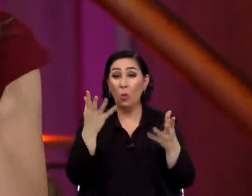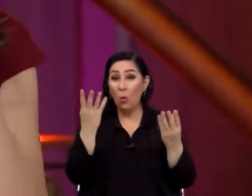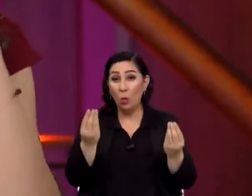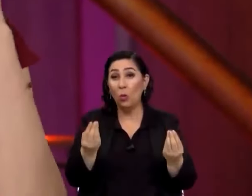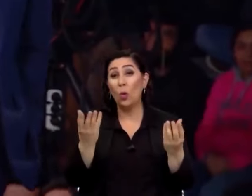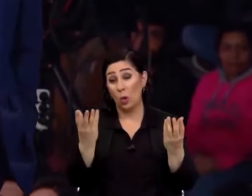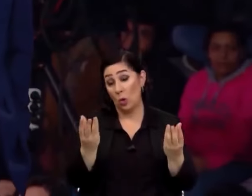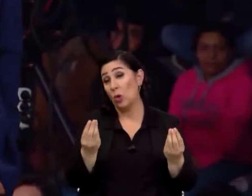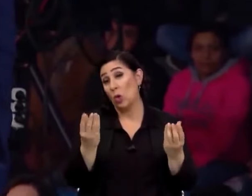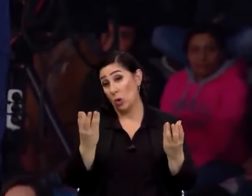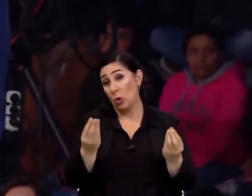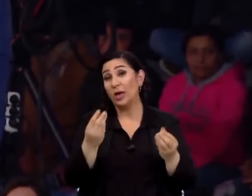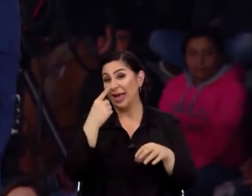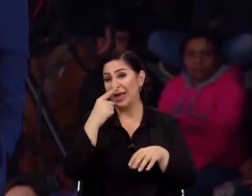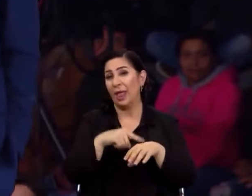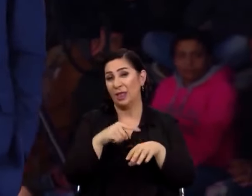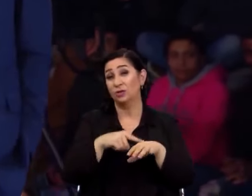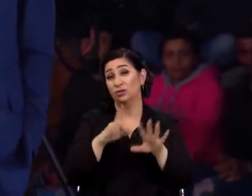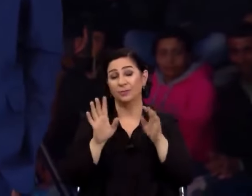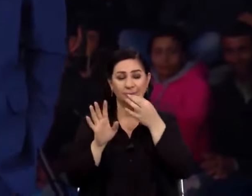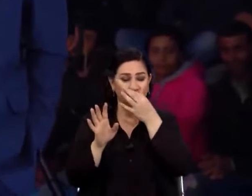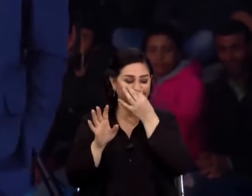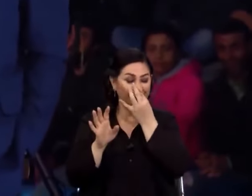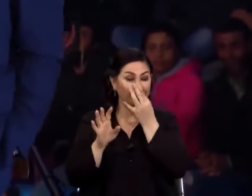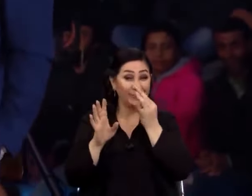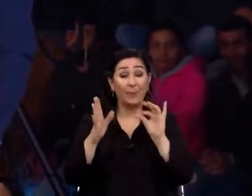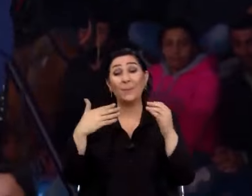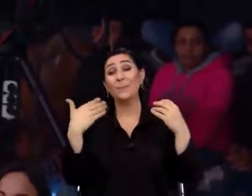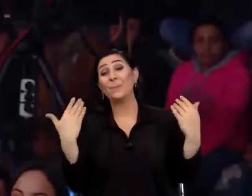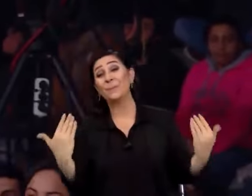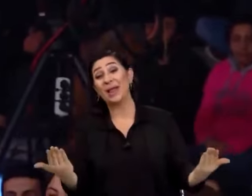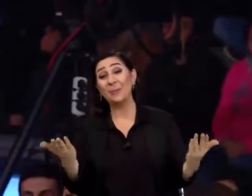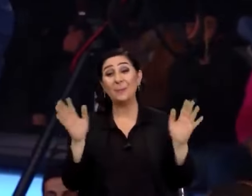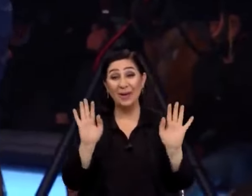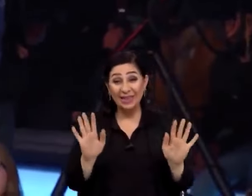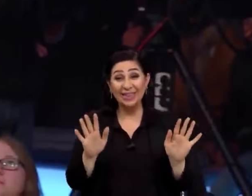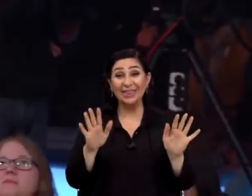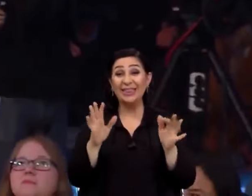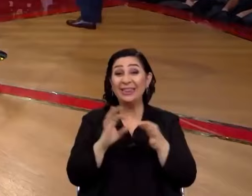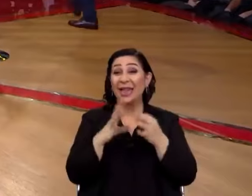olur bence inandırıcı inandırıcı Tabii bayılmanın bayılmanın ne olduğunu her